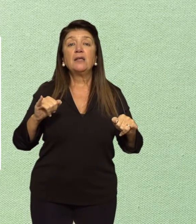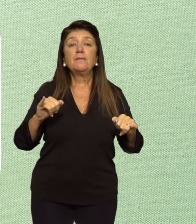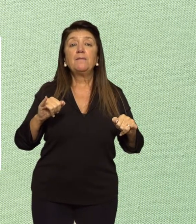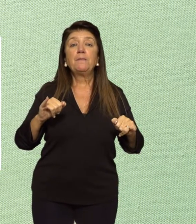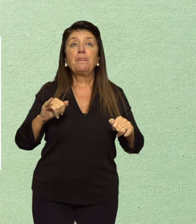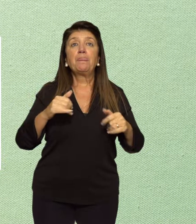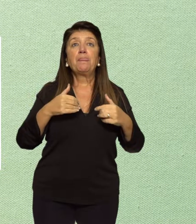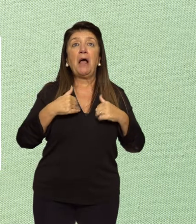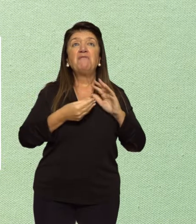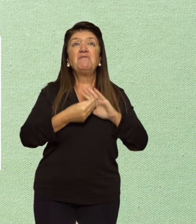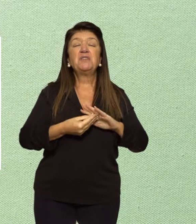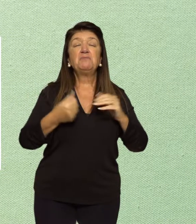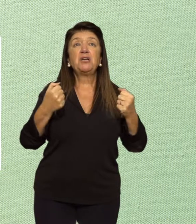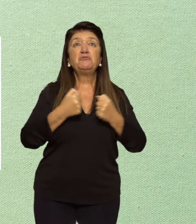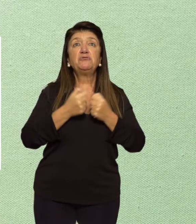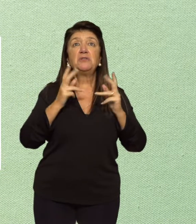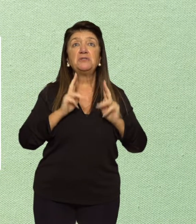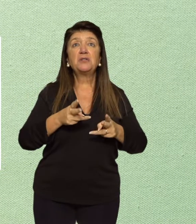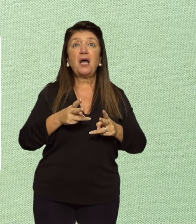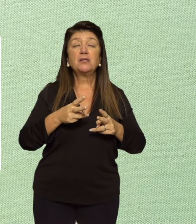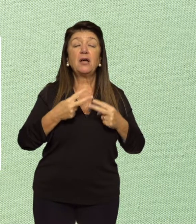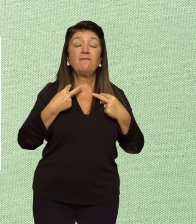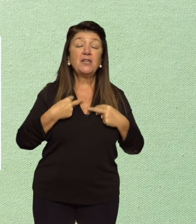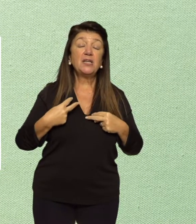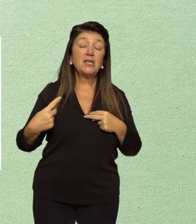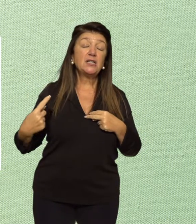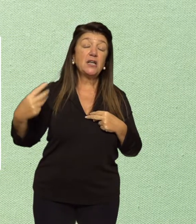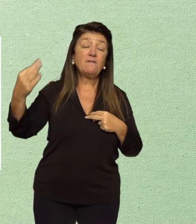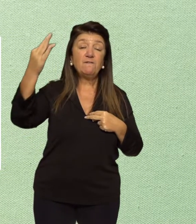di incidente stradale' per tutta la sua vita. Ha avuto un incidente magari anche grave, magari si è